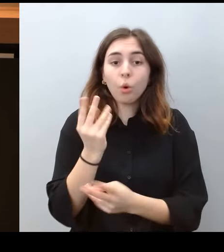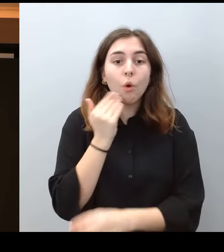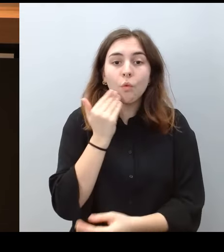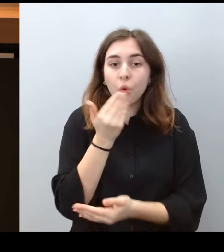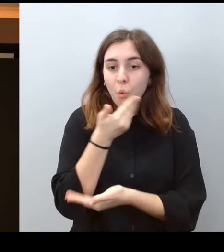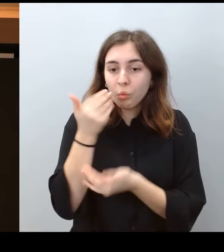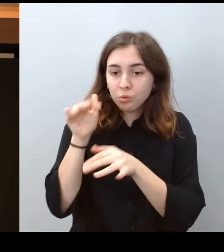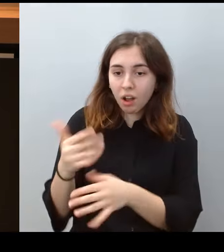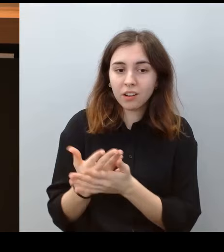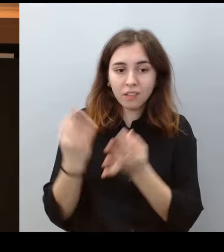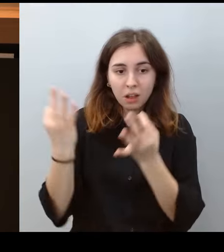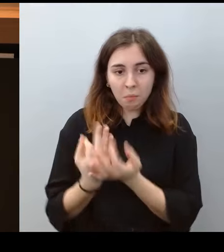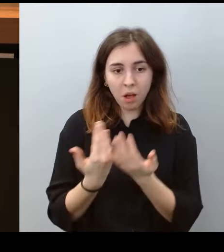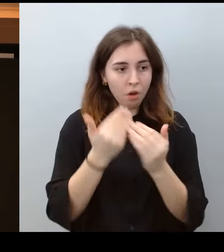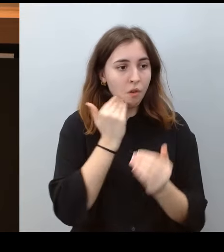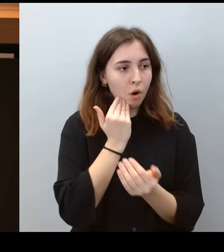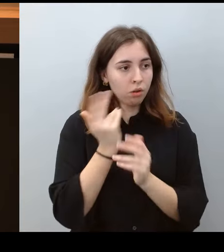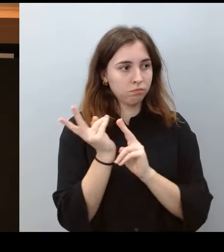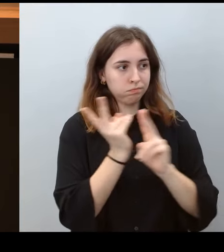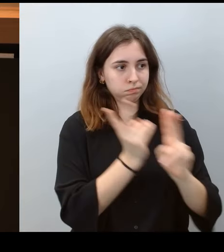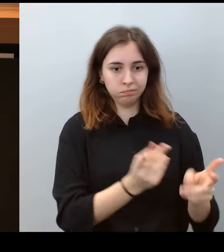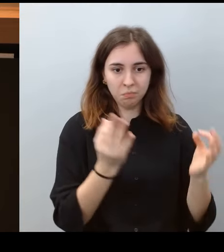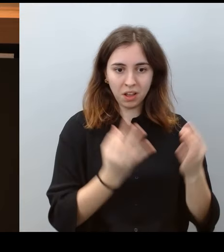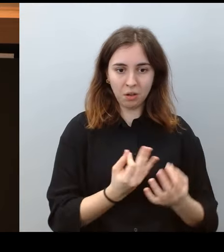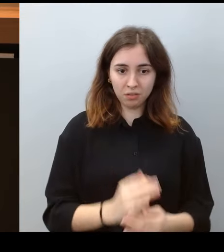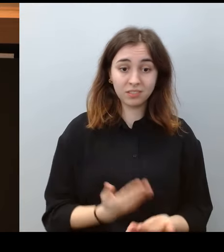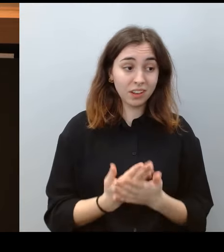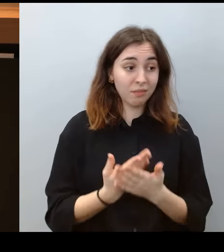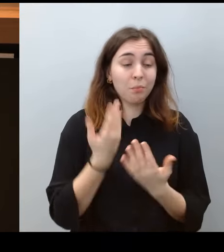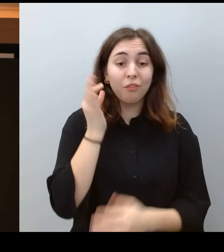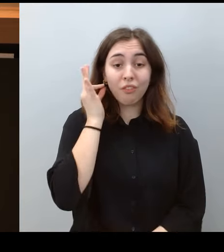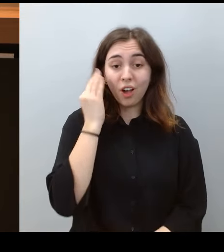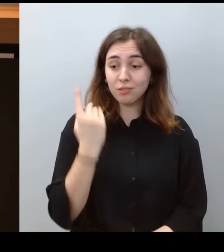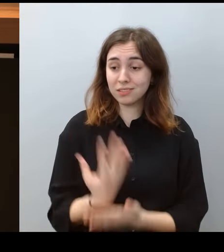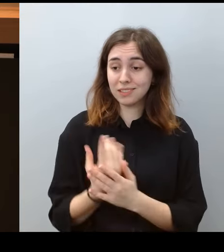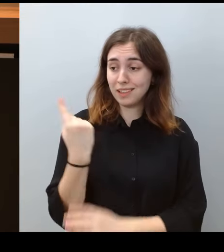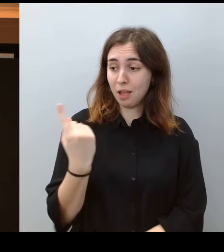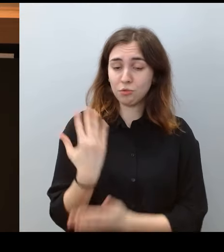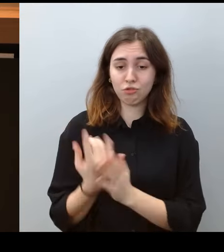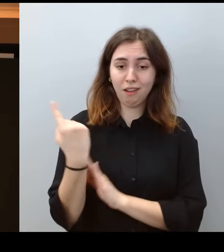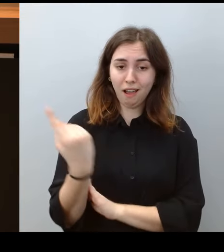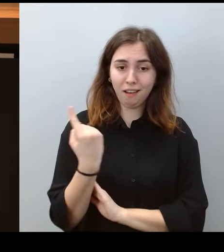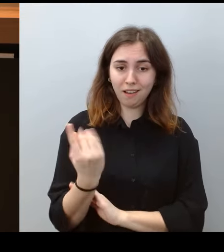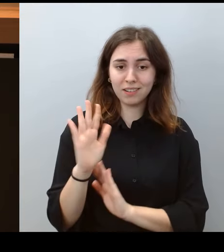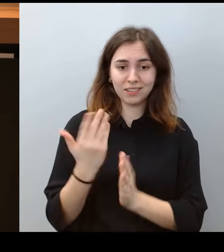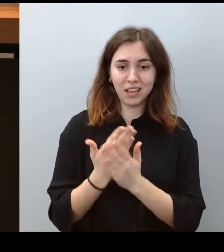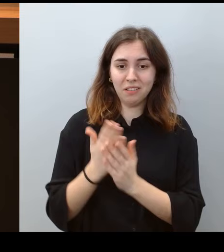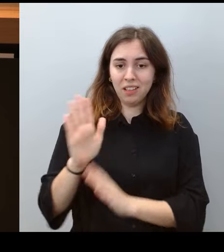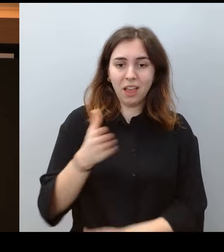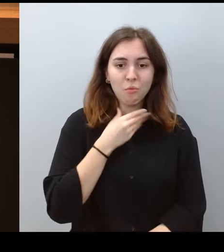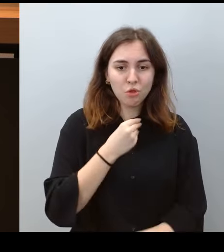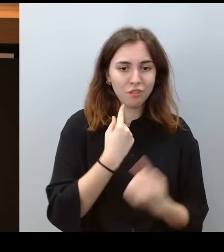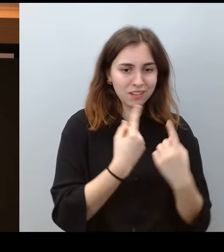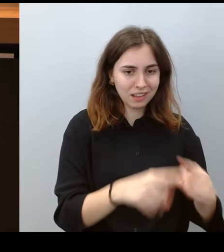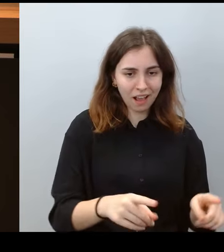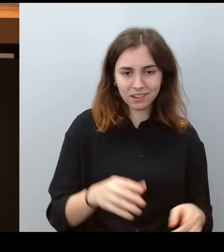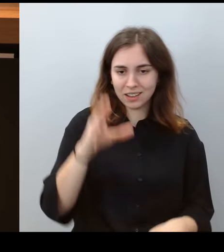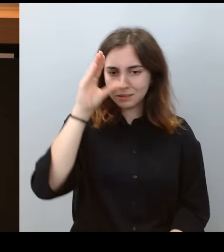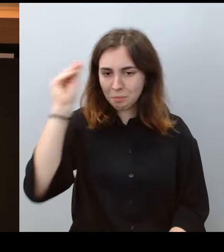Wir haben viele alleinstehende Frauen, die unterschiedliche Bedürfnisse haben als alleinstehende Männer. Und wir haben eben auch Menschen mit erheblichen körperlichen